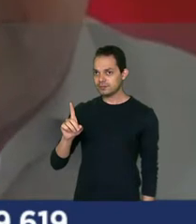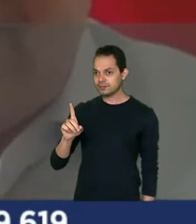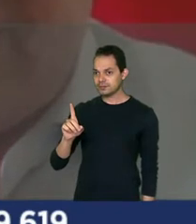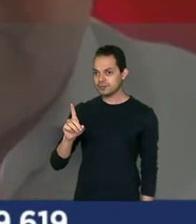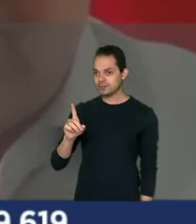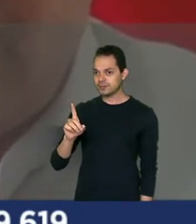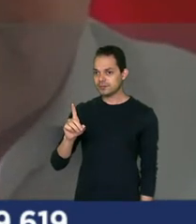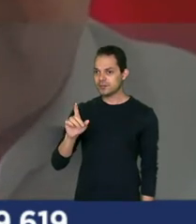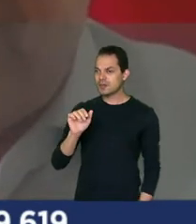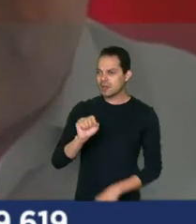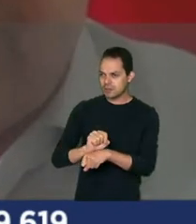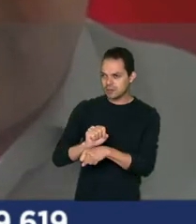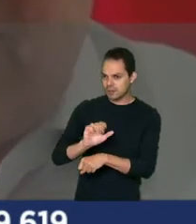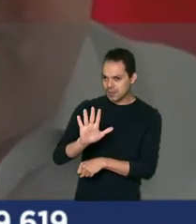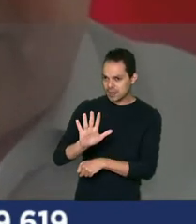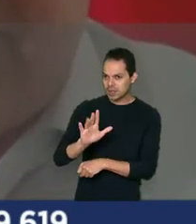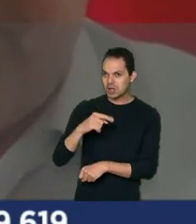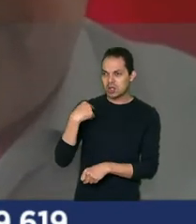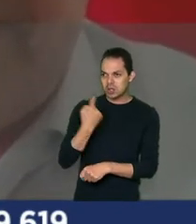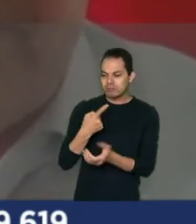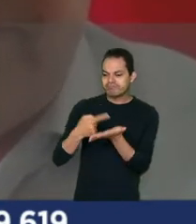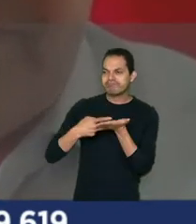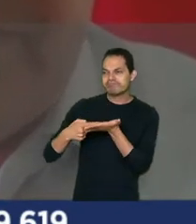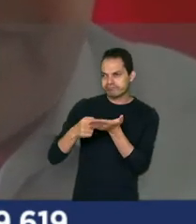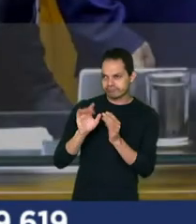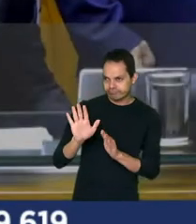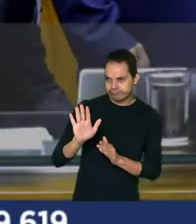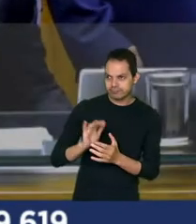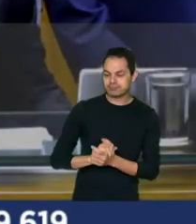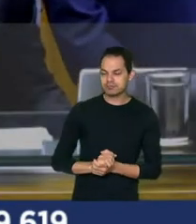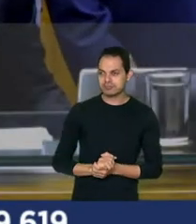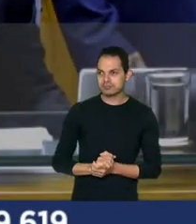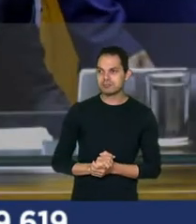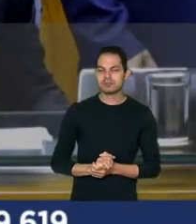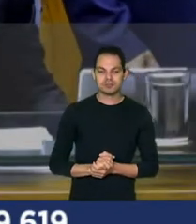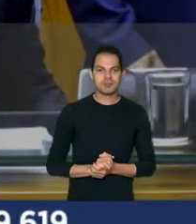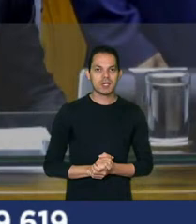NÃO. O PSB? PDT? -- [DEPUTADO]: JÁ DOU A POSIÇÃO DO PDT, SENHOR PRESIDENTE. NÓS ESTAMOS